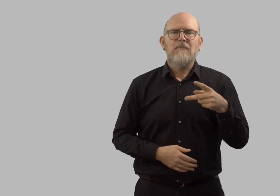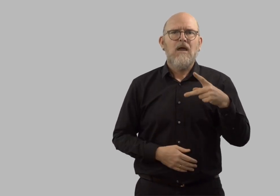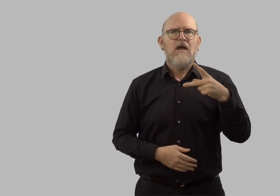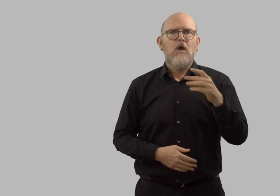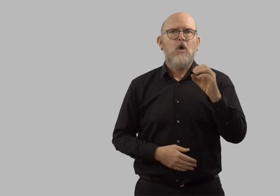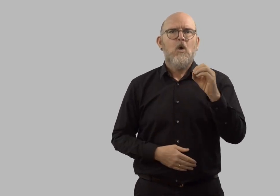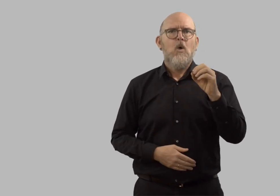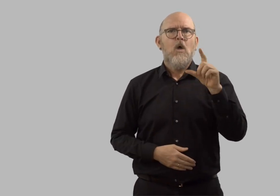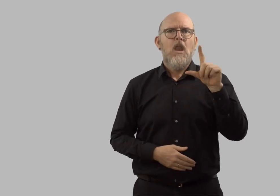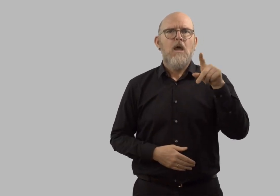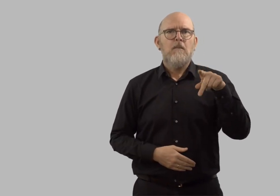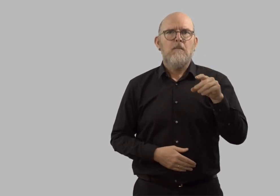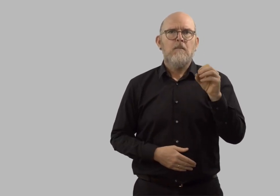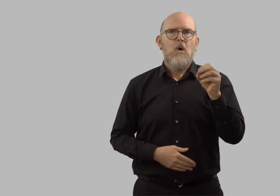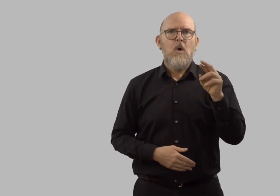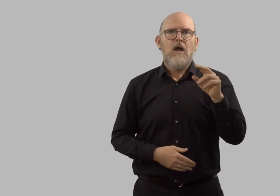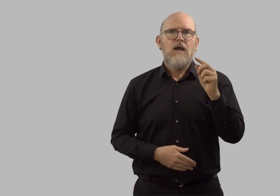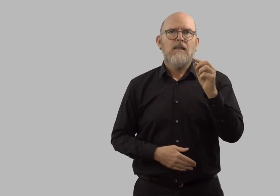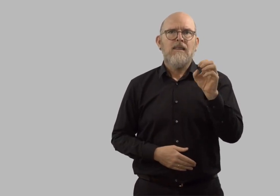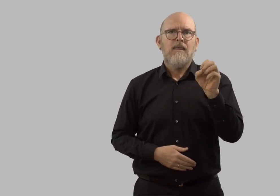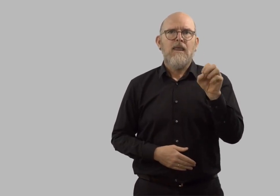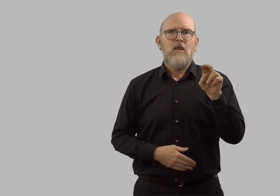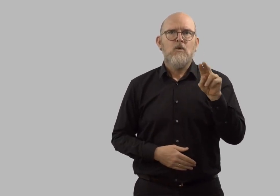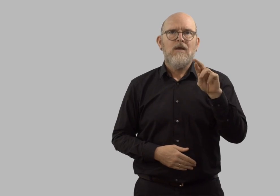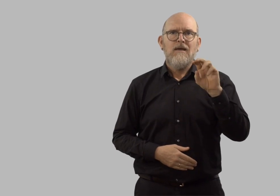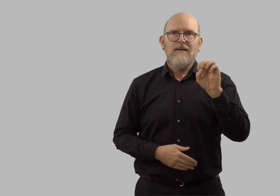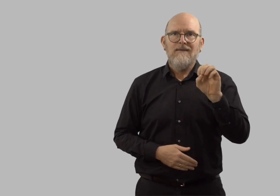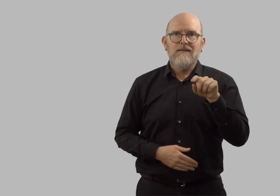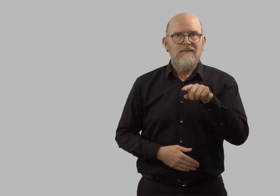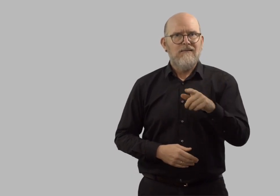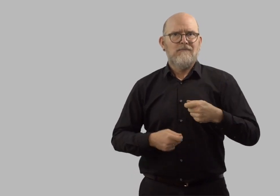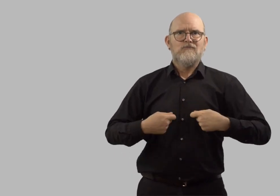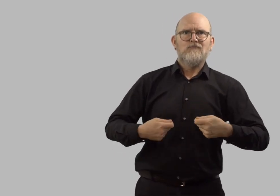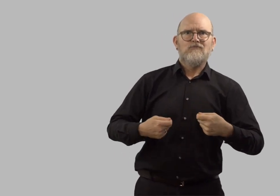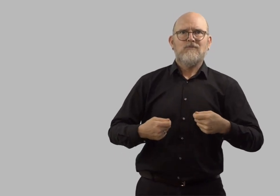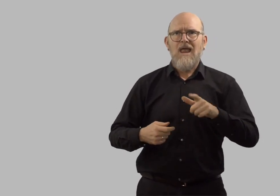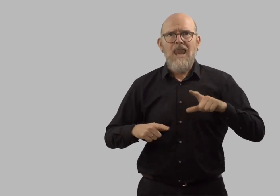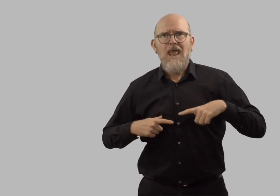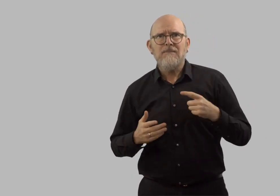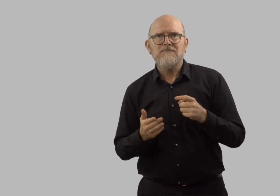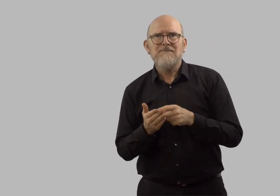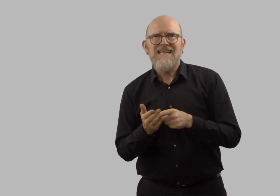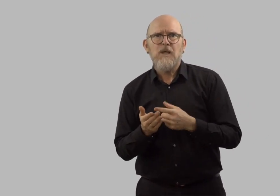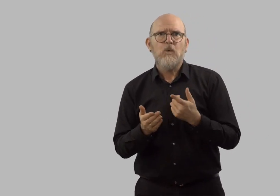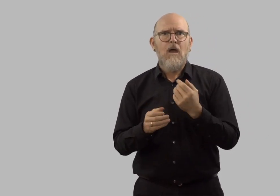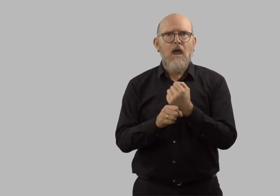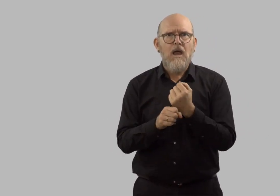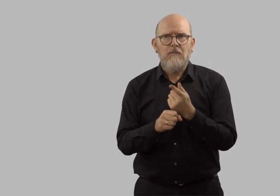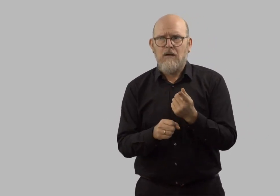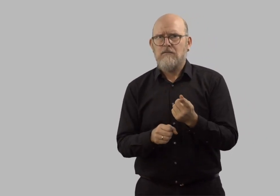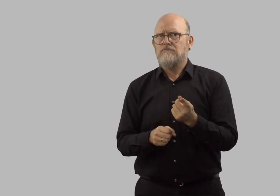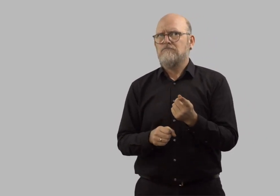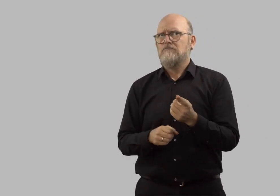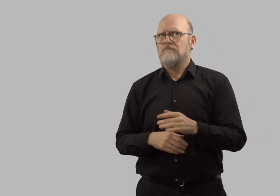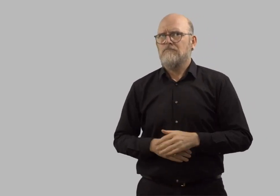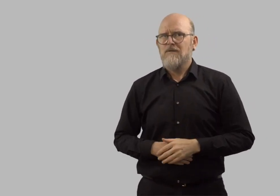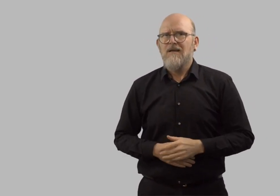der Zeitungskolporteure dieser Stadt.